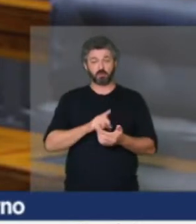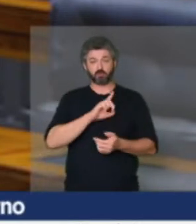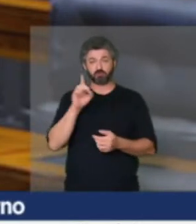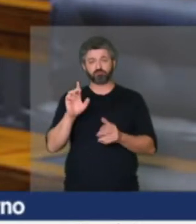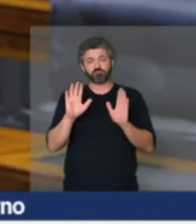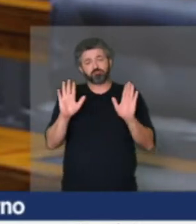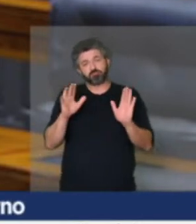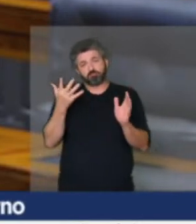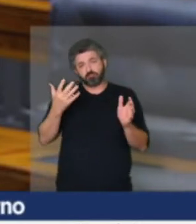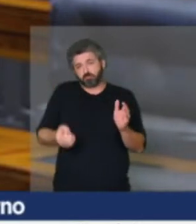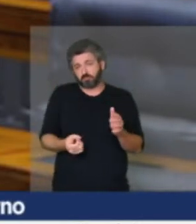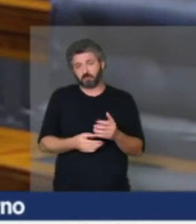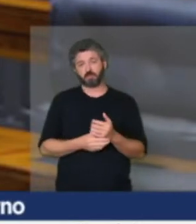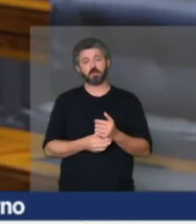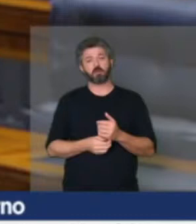CONVOCAÇÃO NÃO CABE NA MEDIDA EM QUE O MINISTRO JÁ